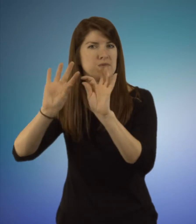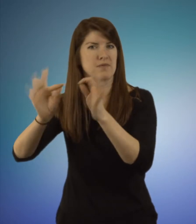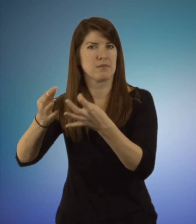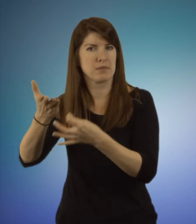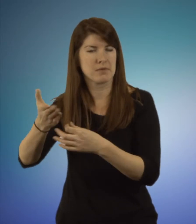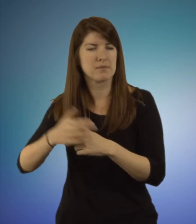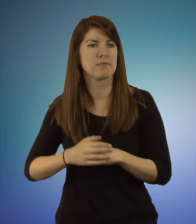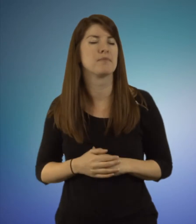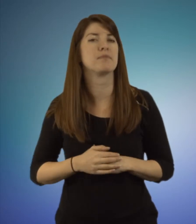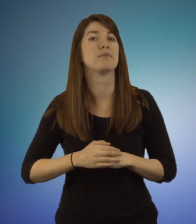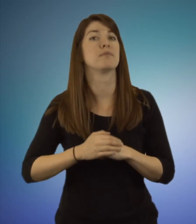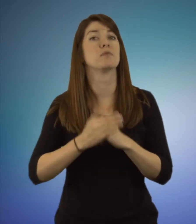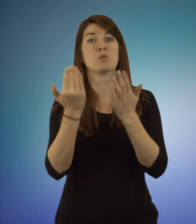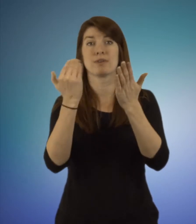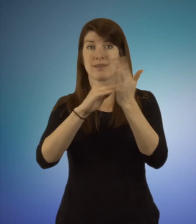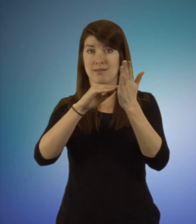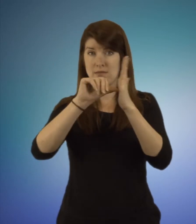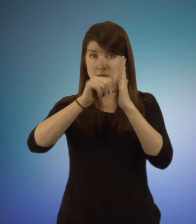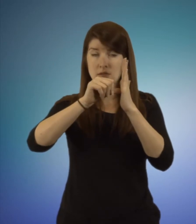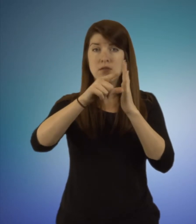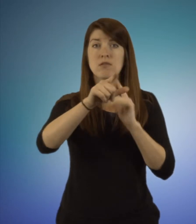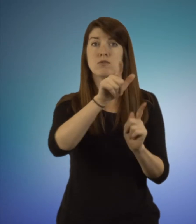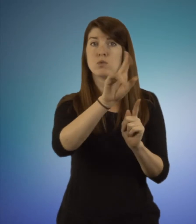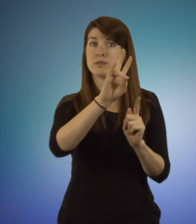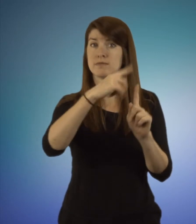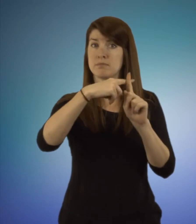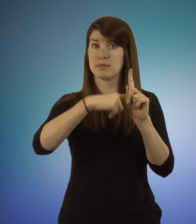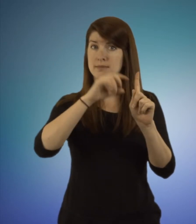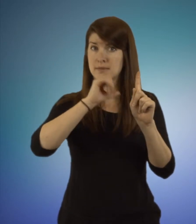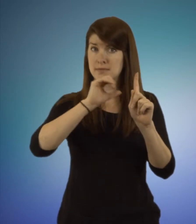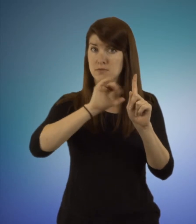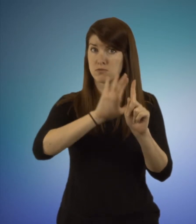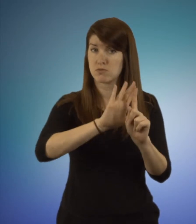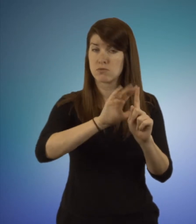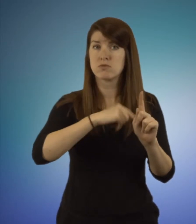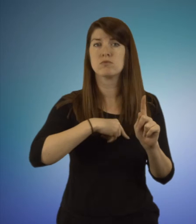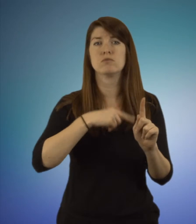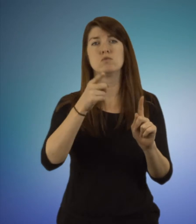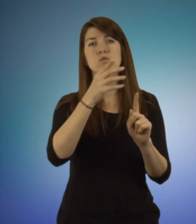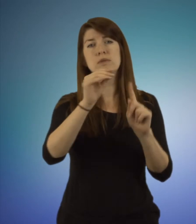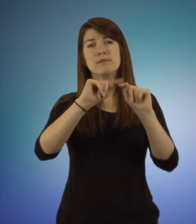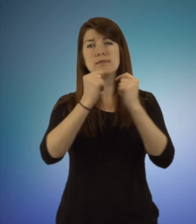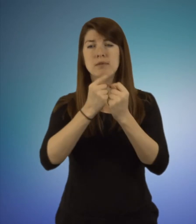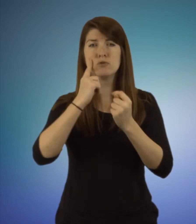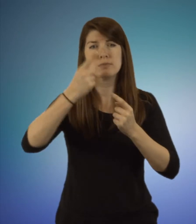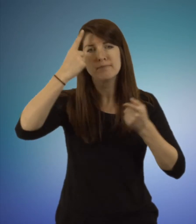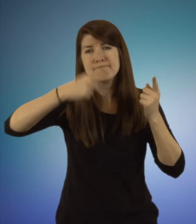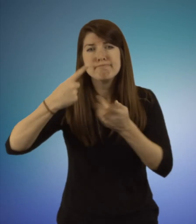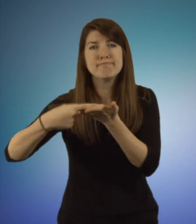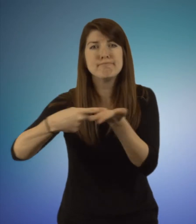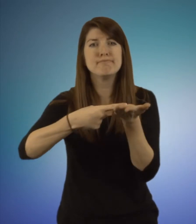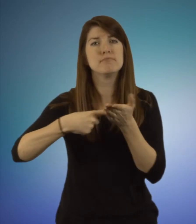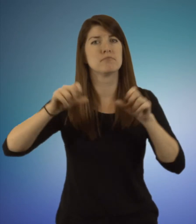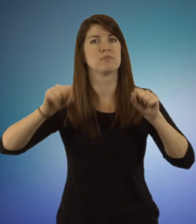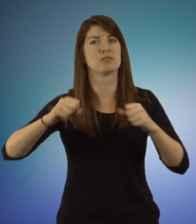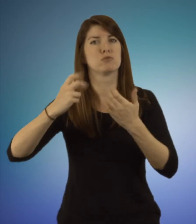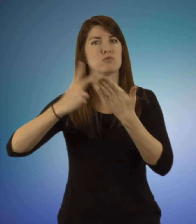estar disponibles para usted como familia. Así que a partir de los 27 meses de edad, usted y su equipo deben empezar a discutir los